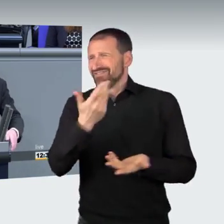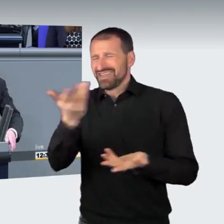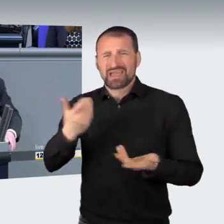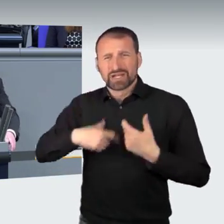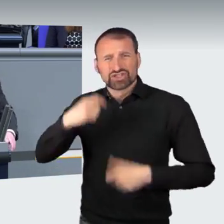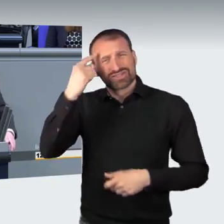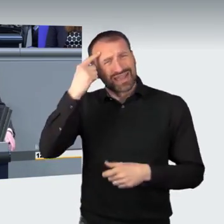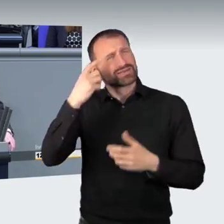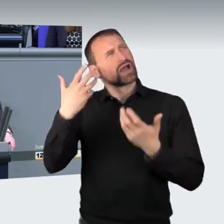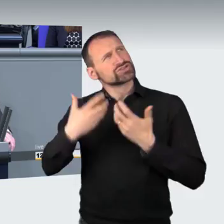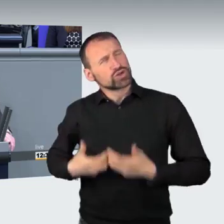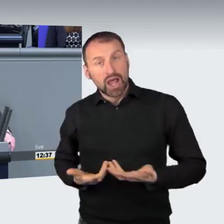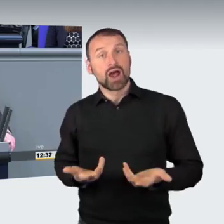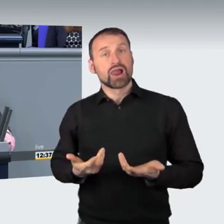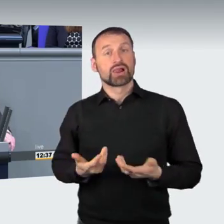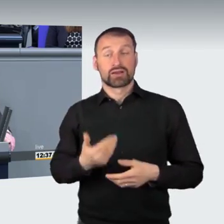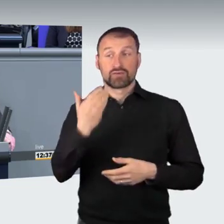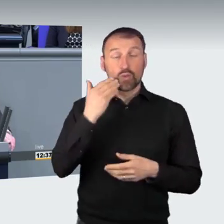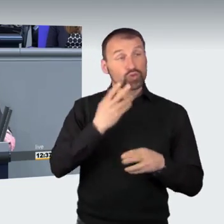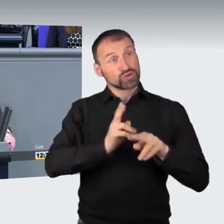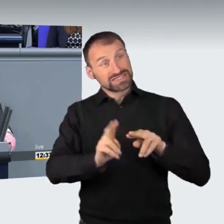Linke und Grüne haben offenbar bis heute nicht verstanden,